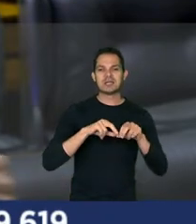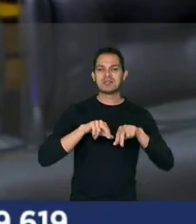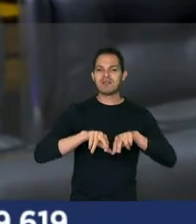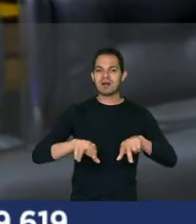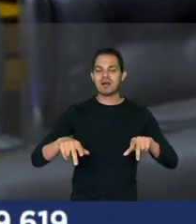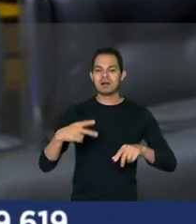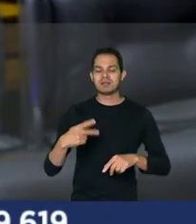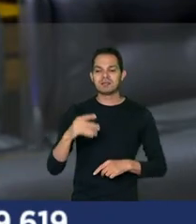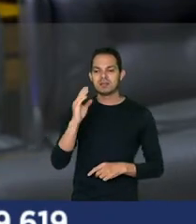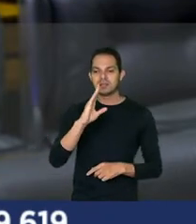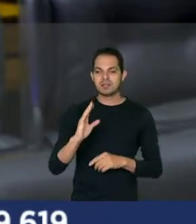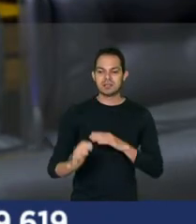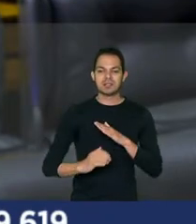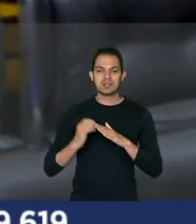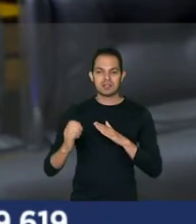COBRAM 2%. OU SEJA, EM VÁRIAS